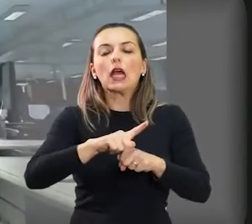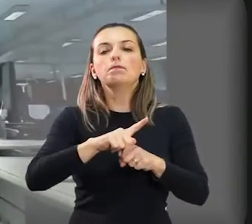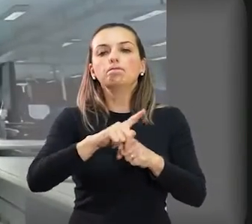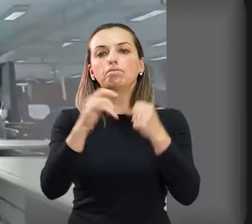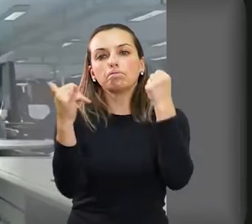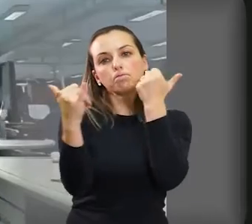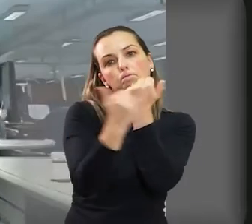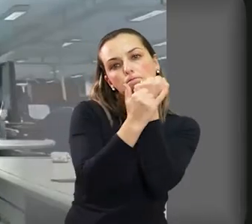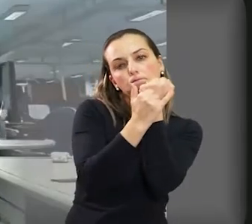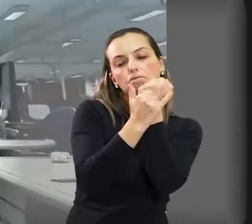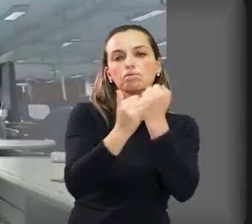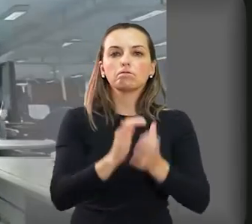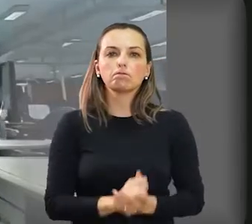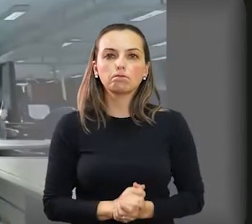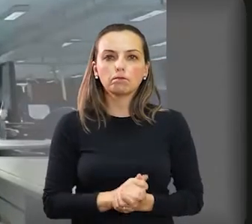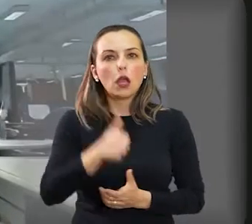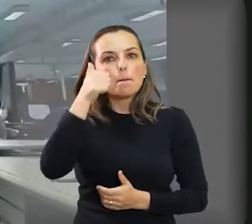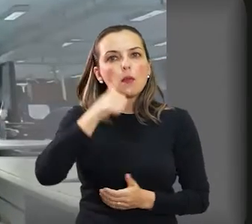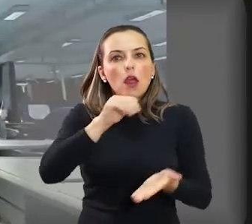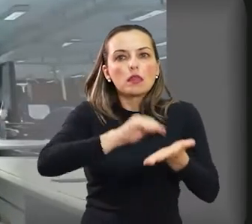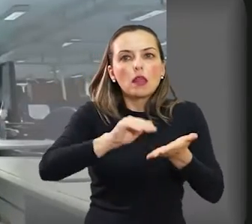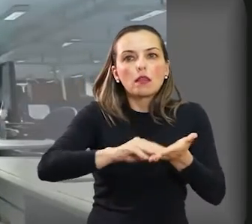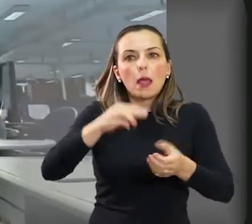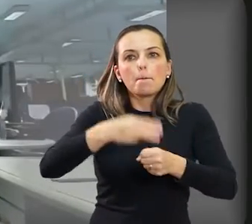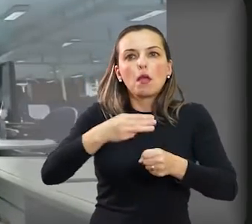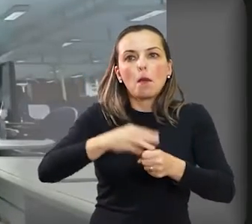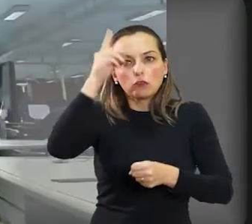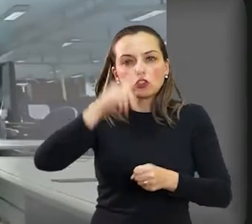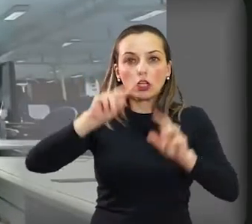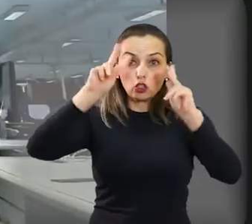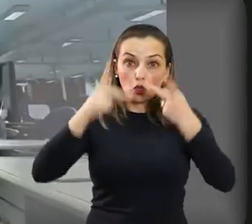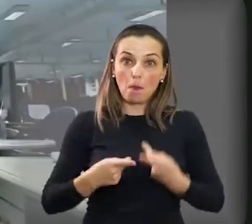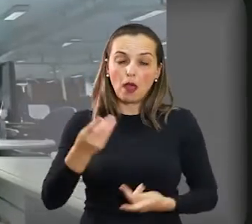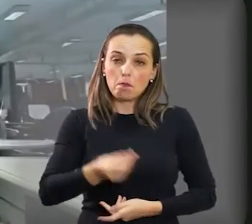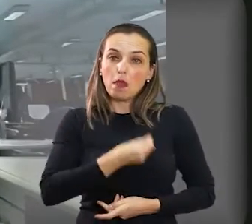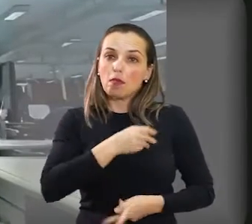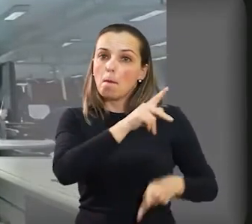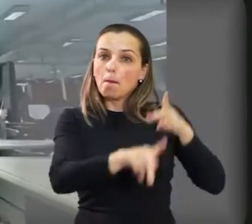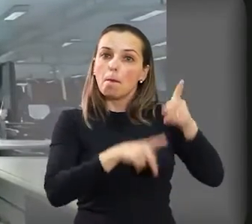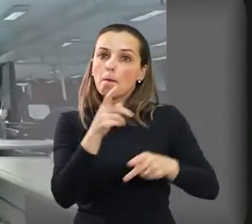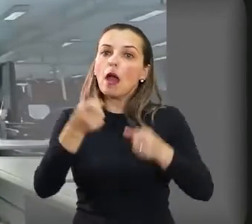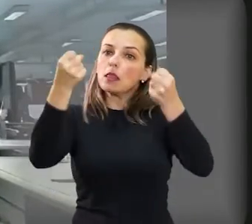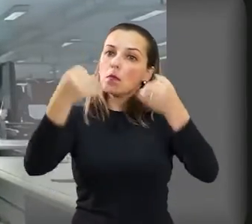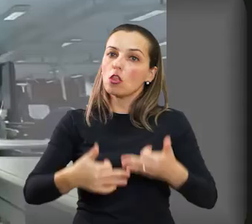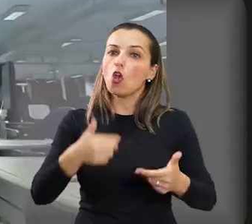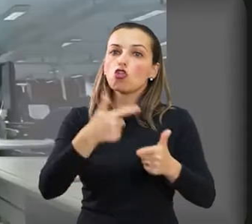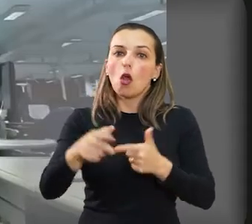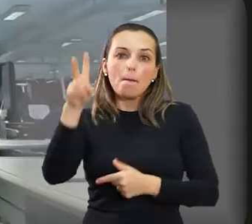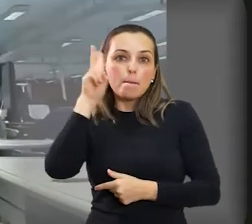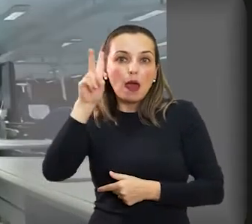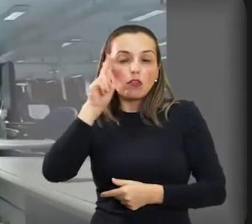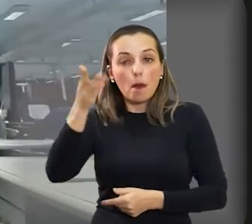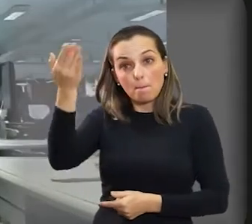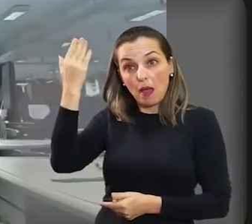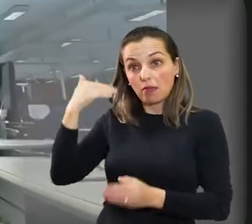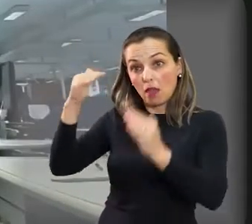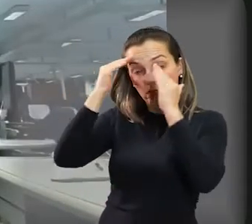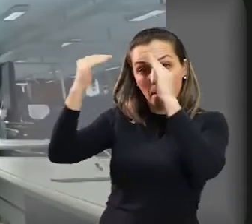humanos e participação popular, Amanda Vizoná, destacou a importância do respeito à história. Se a gente não